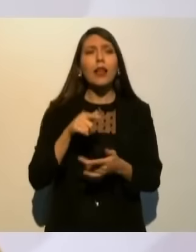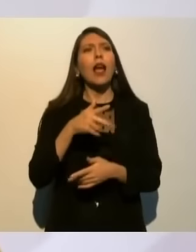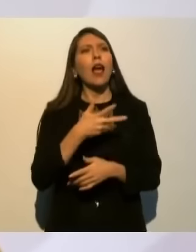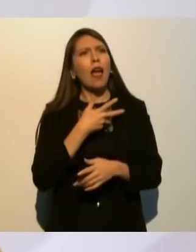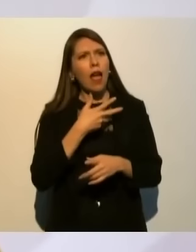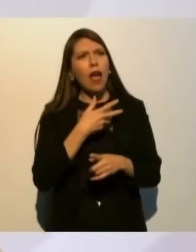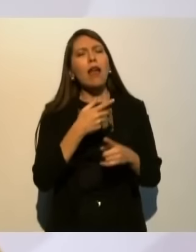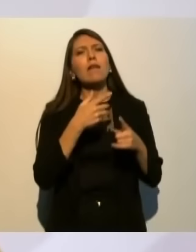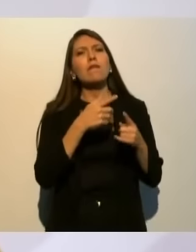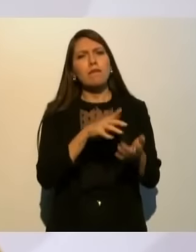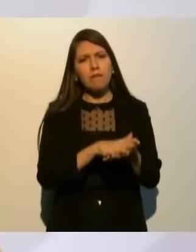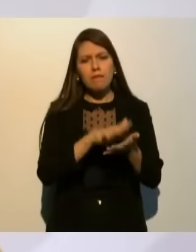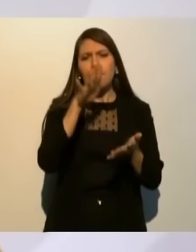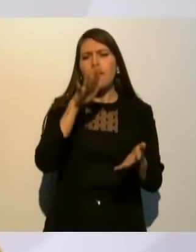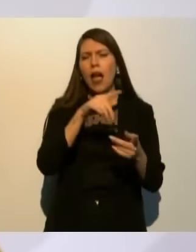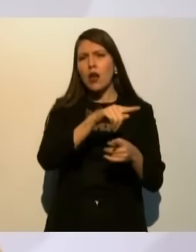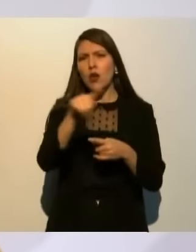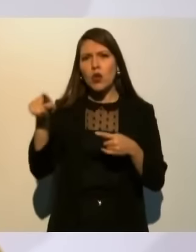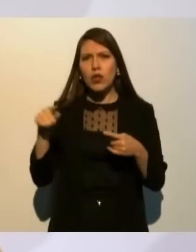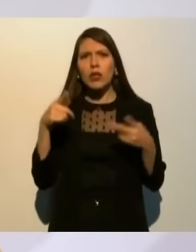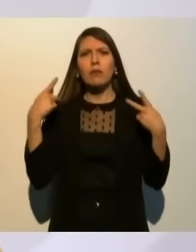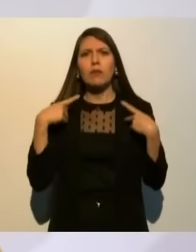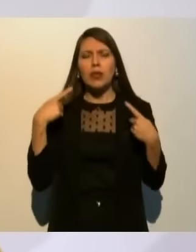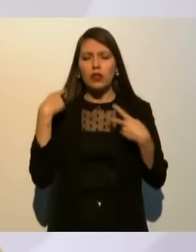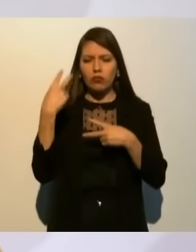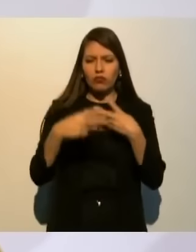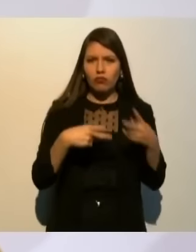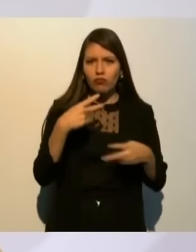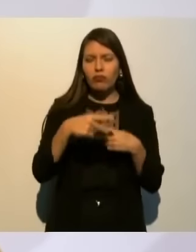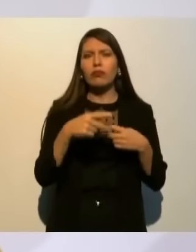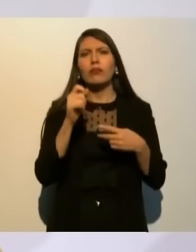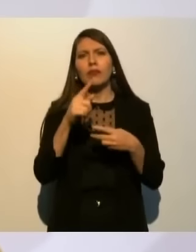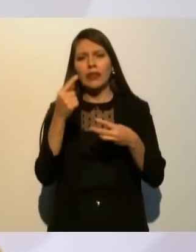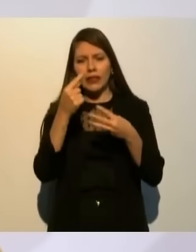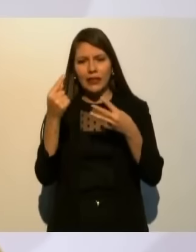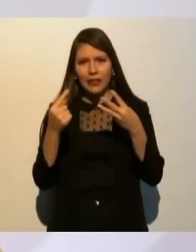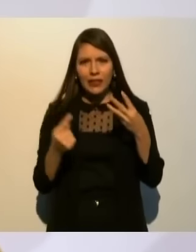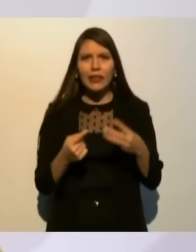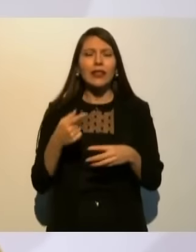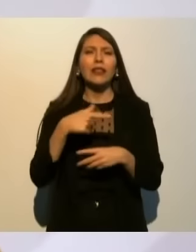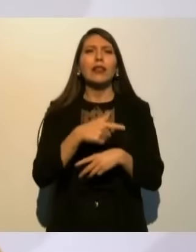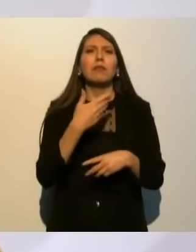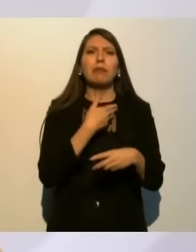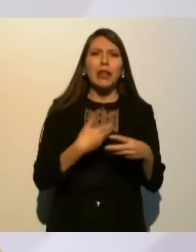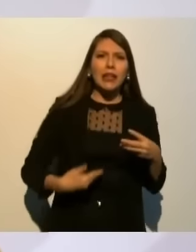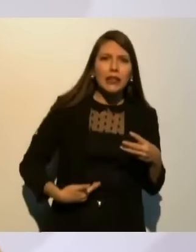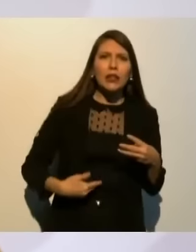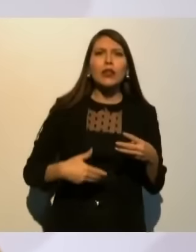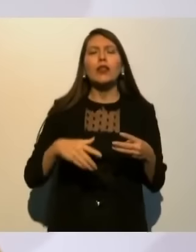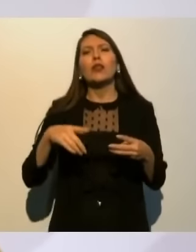tres órdenes de gobierno de todo el país para atender juntos un tema de Gran relevancia como